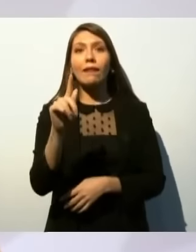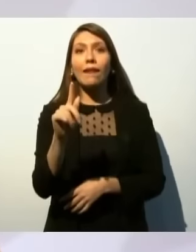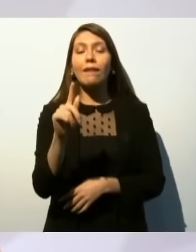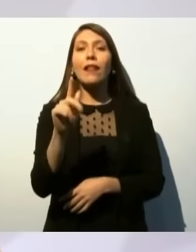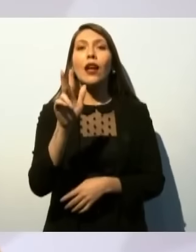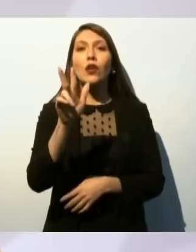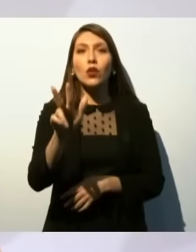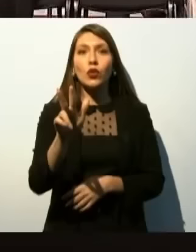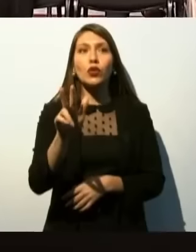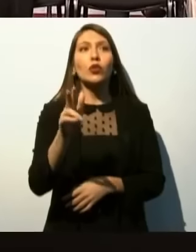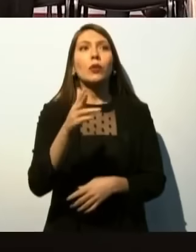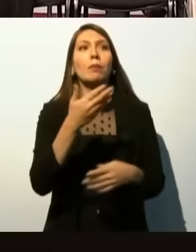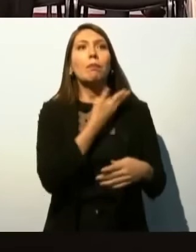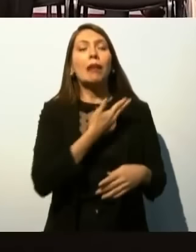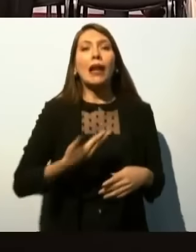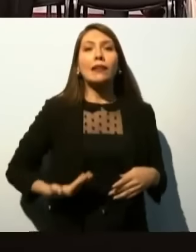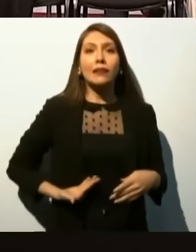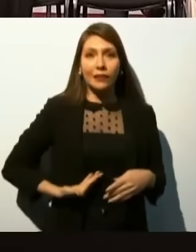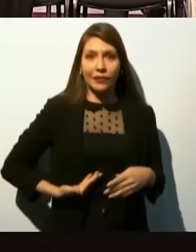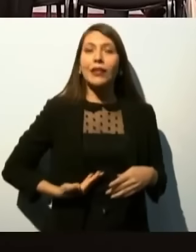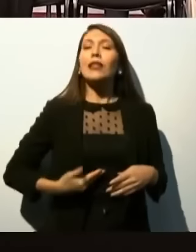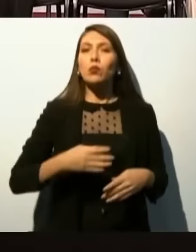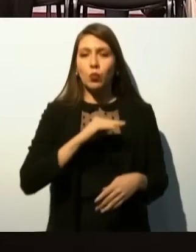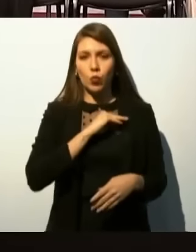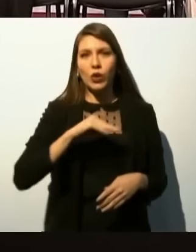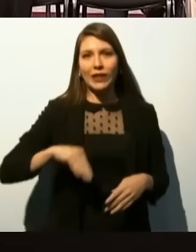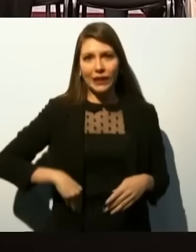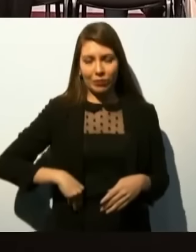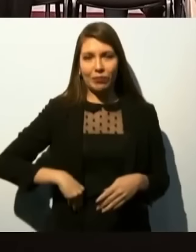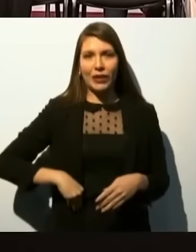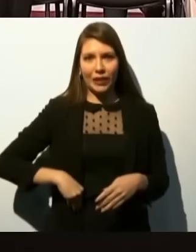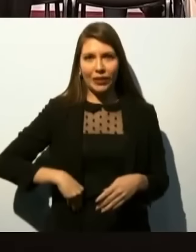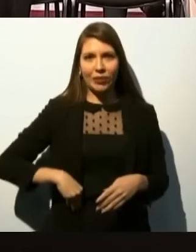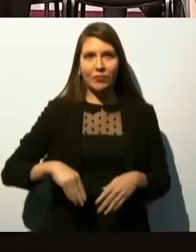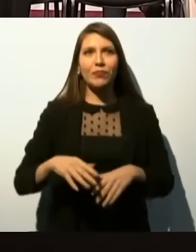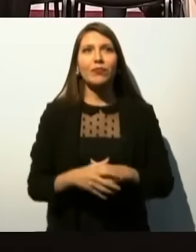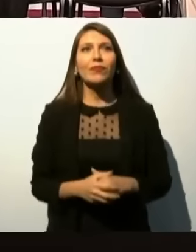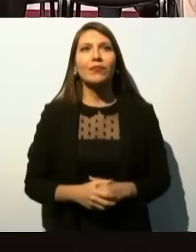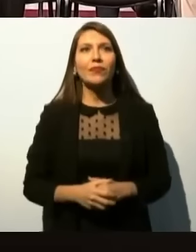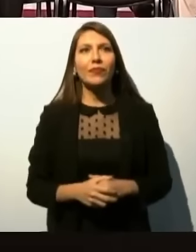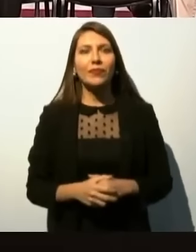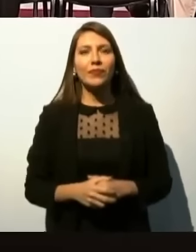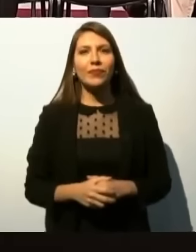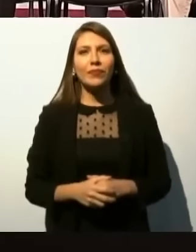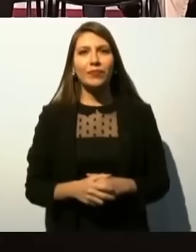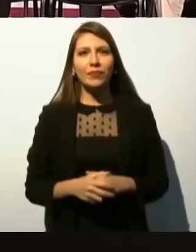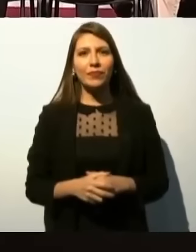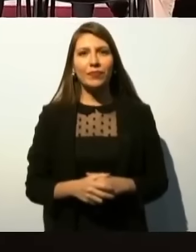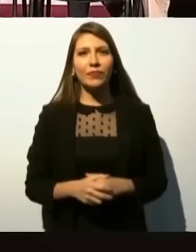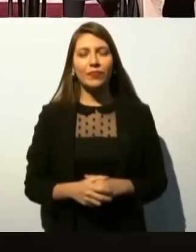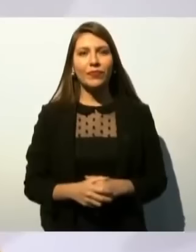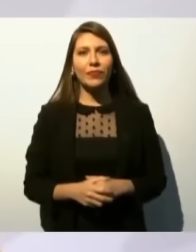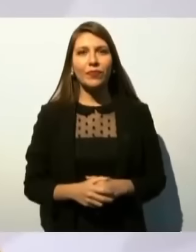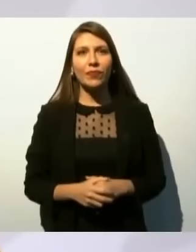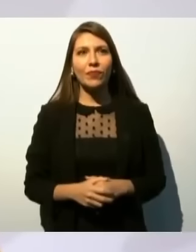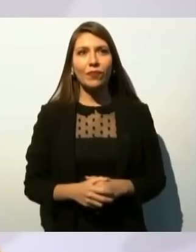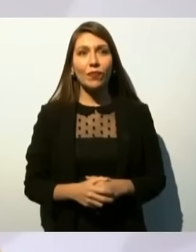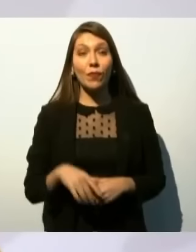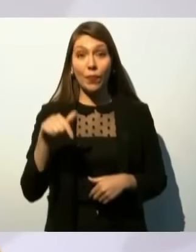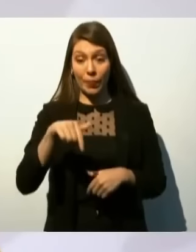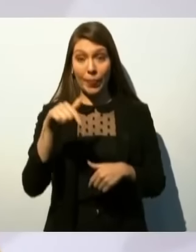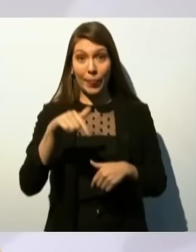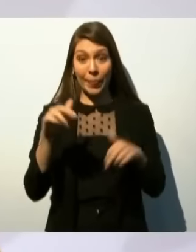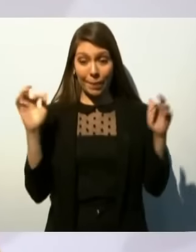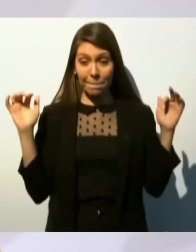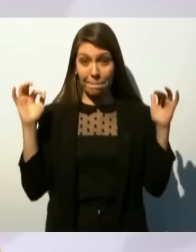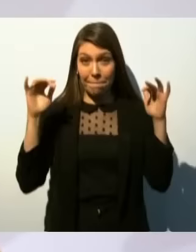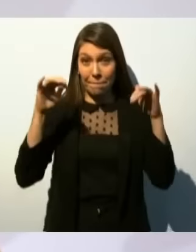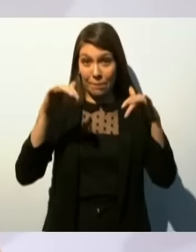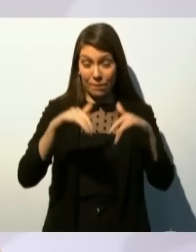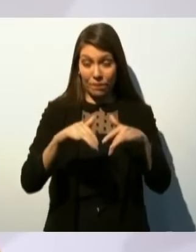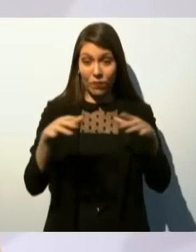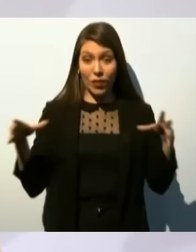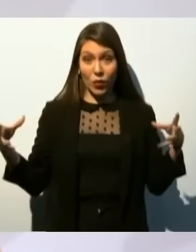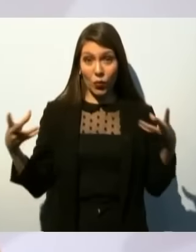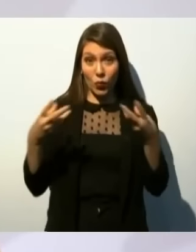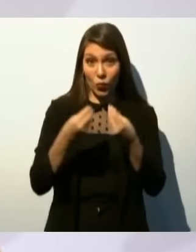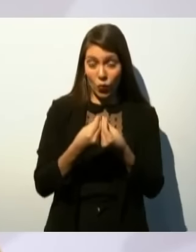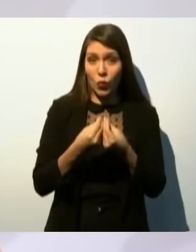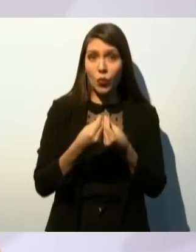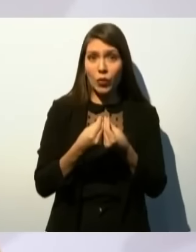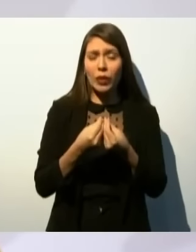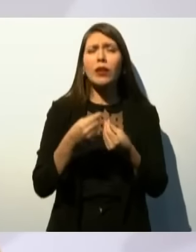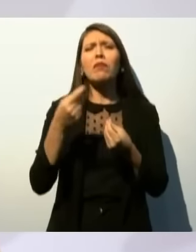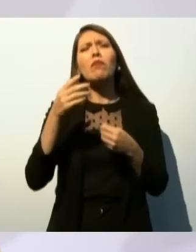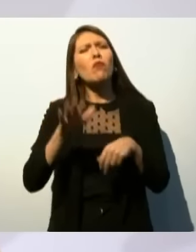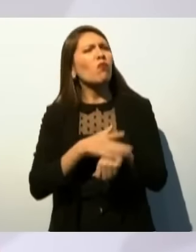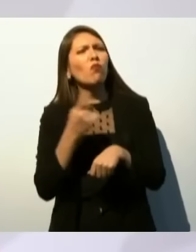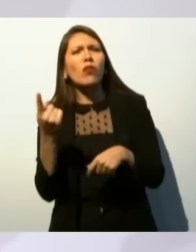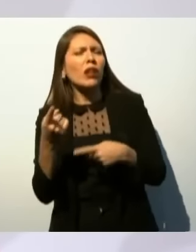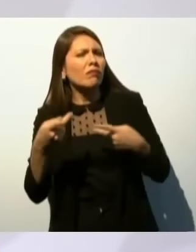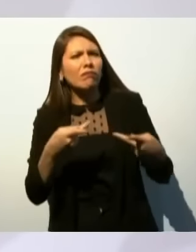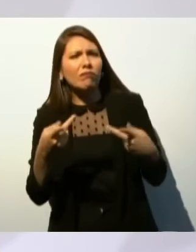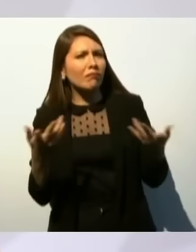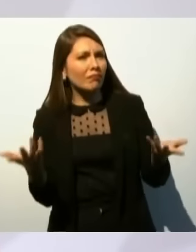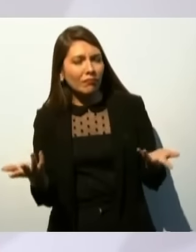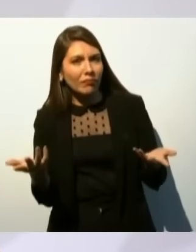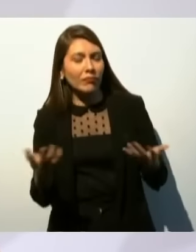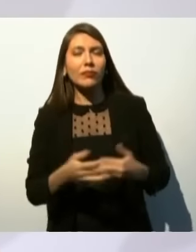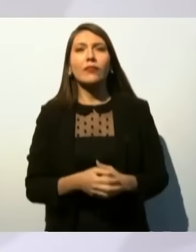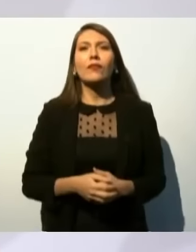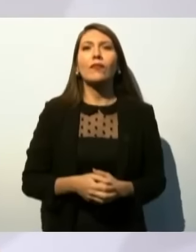México este encuentro es por varias razones histórico primero porque es